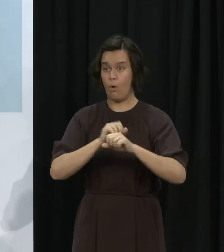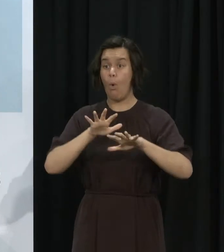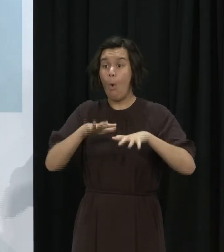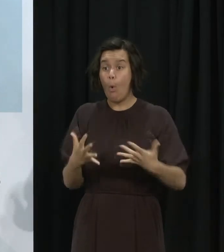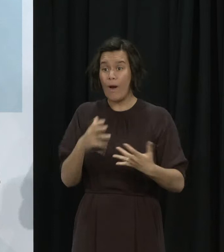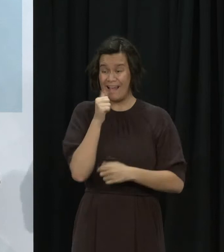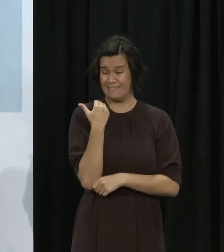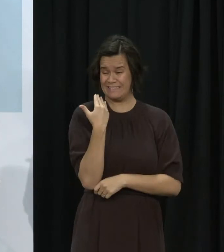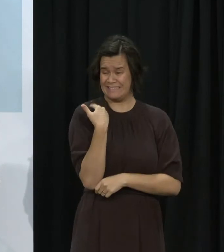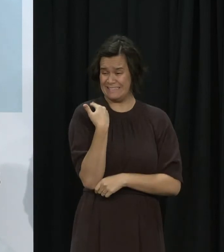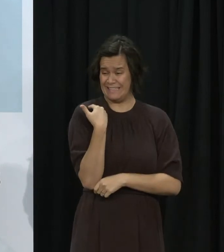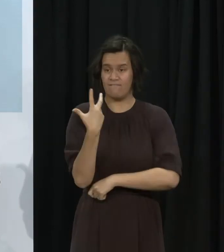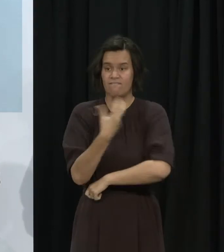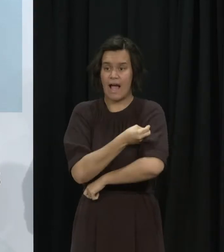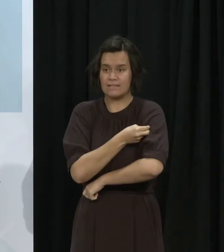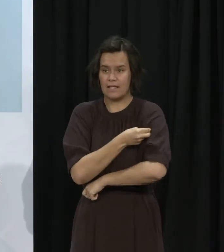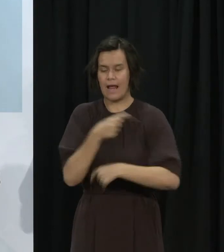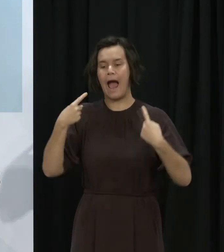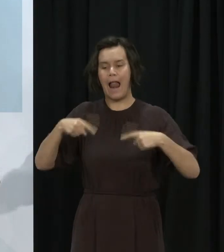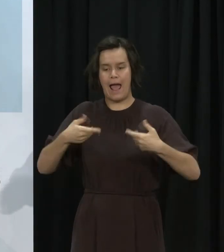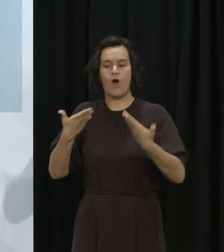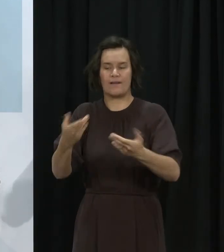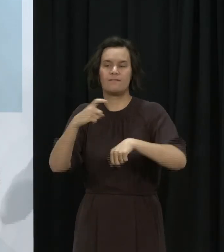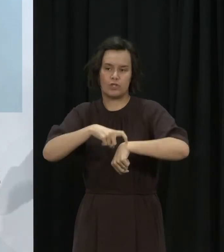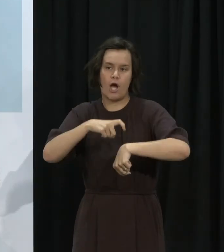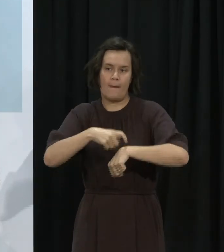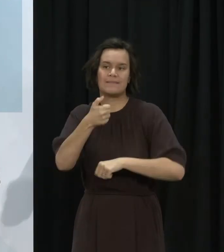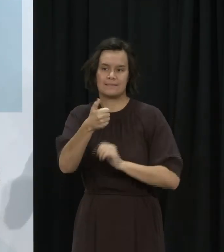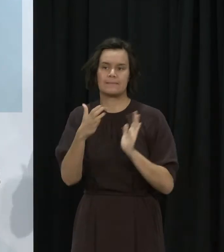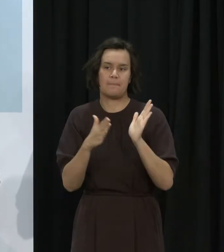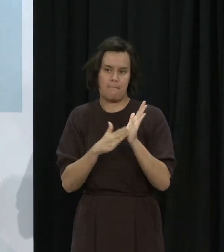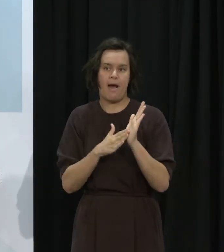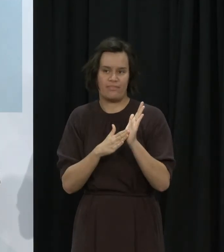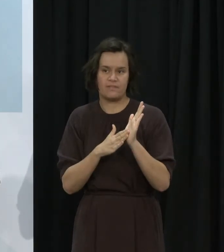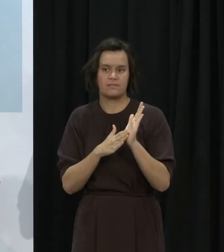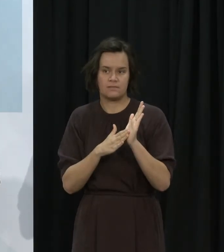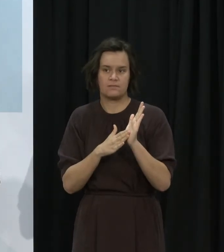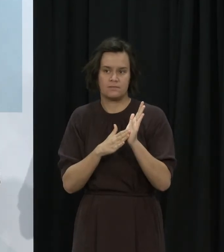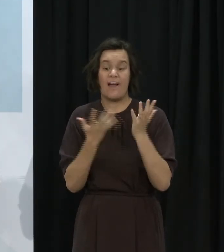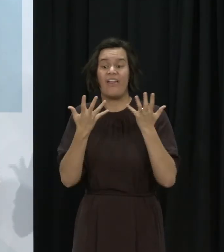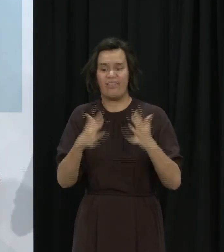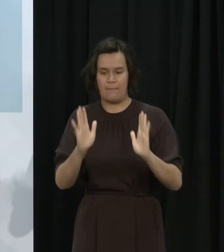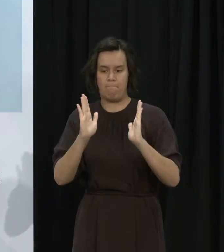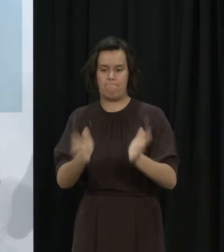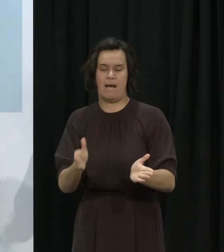ratou i a ratou kaiwhakatairanga hei te mutunga o Hanuere, kaore ranei i muri i